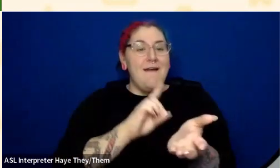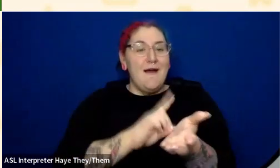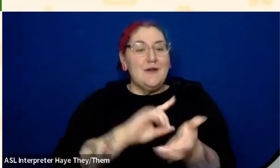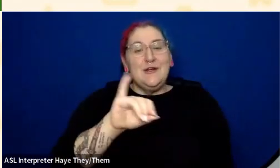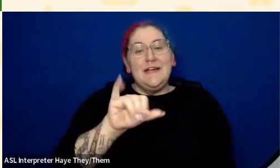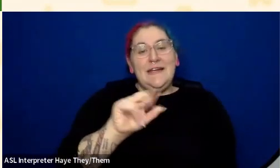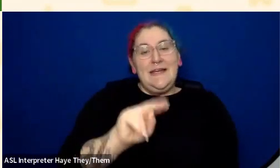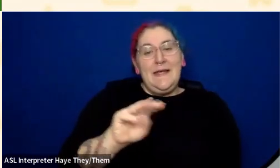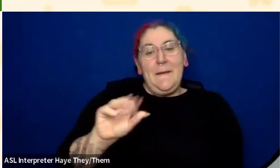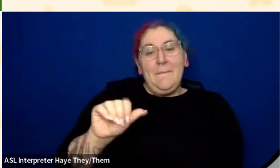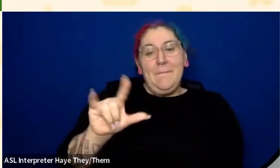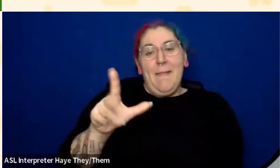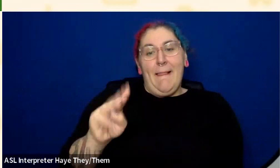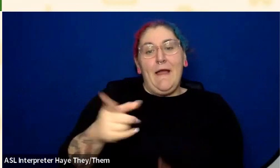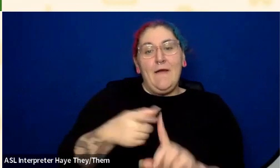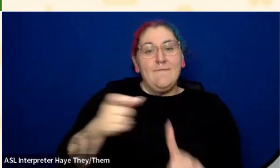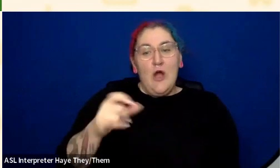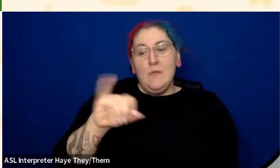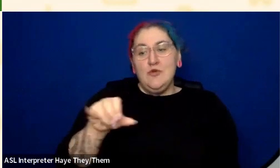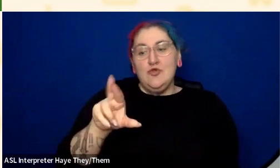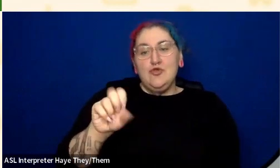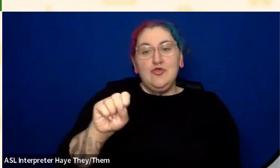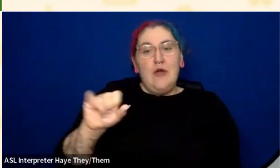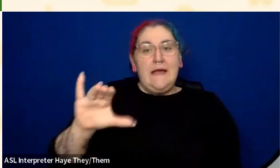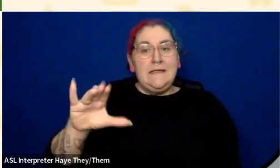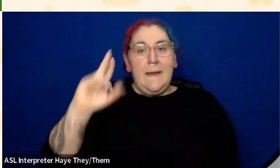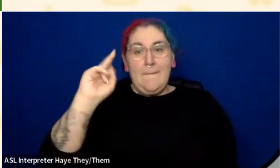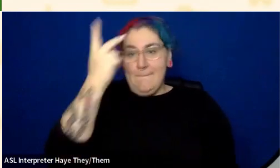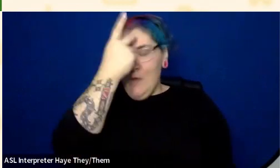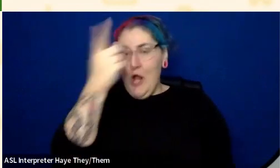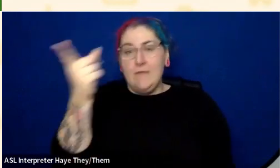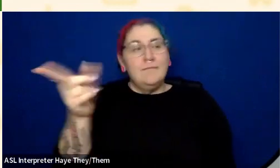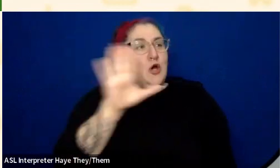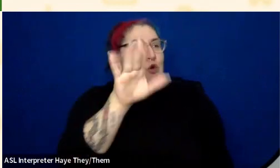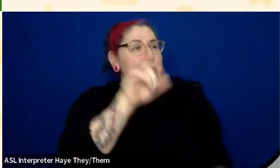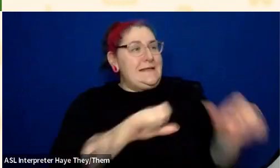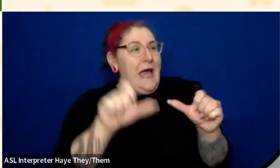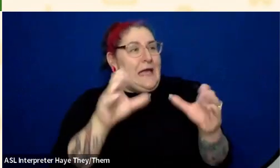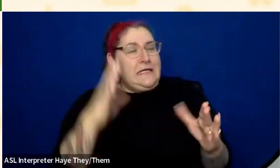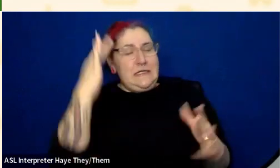"Sus científicos estaban tan preocupados con si pudieran o no, que no se detuvieron a pensar si debían hacerlo".